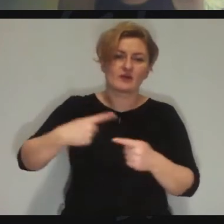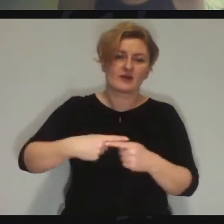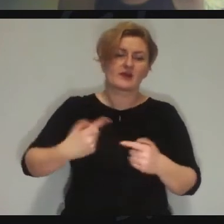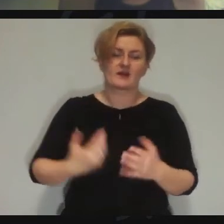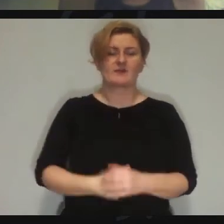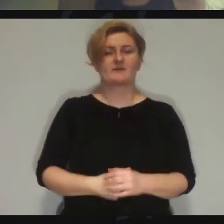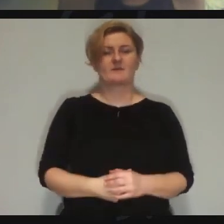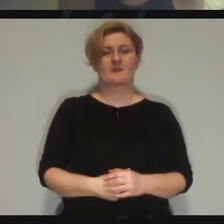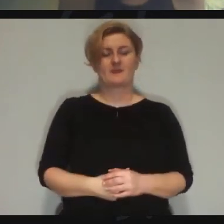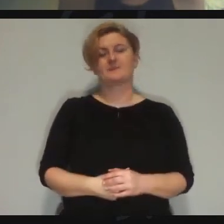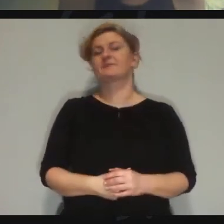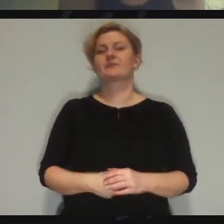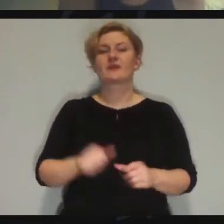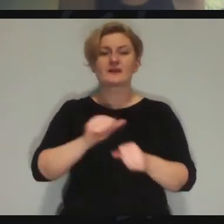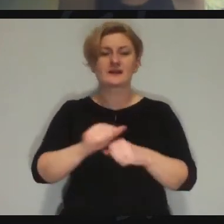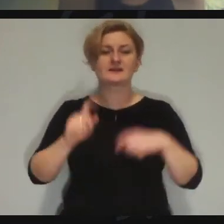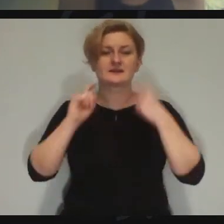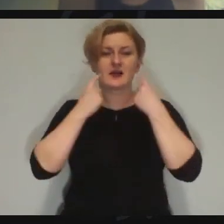Są też zabawy na rozładowanie emocji.